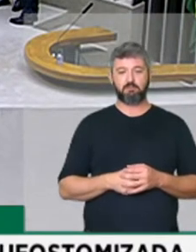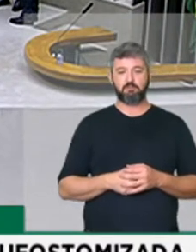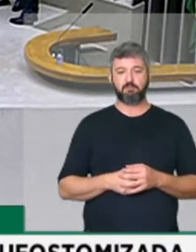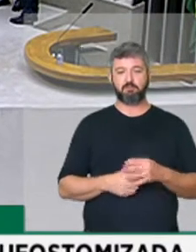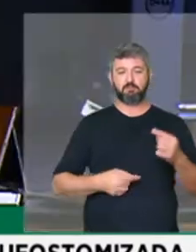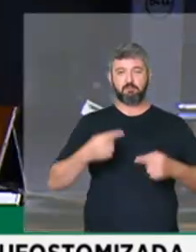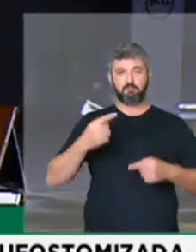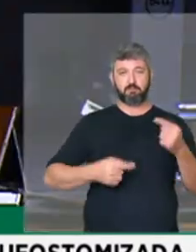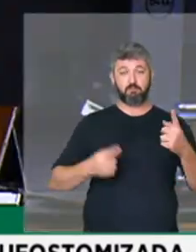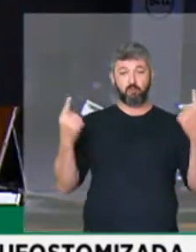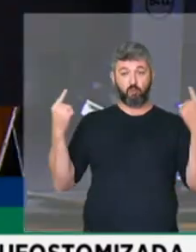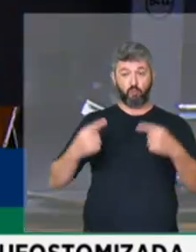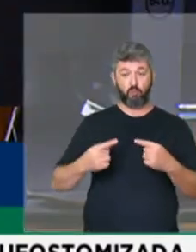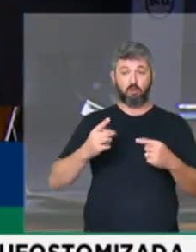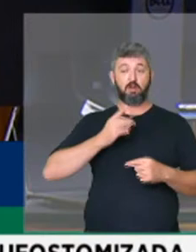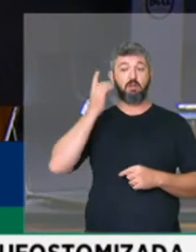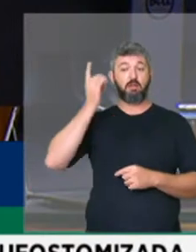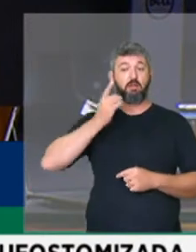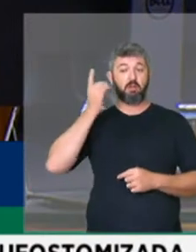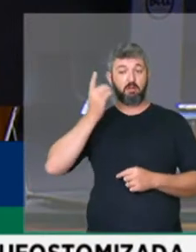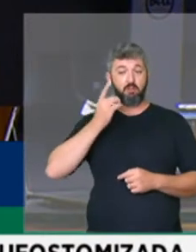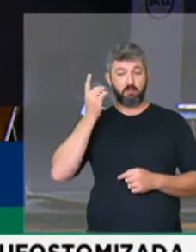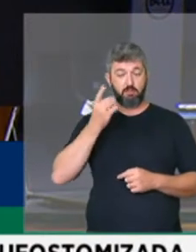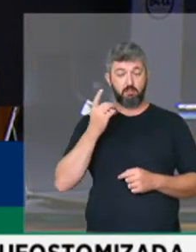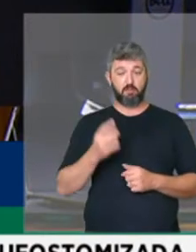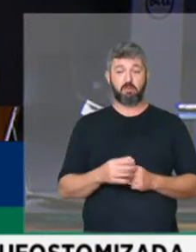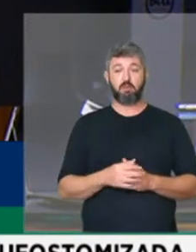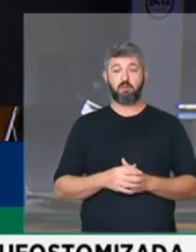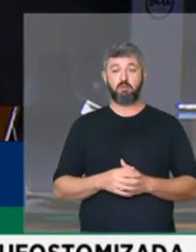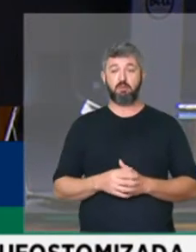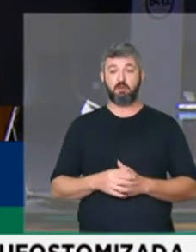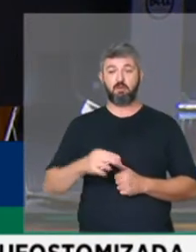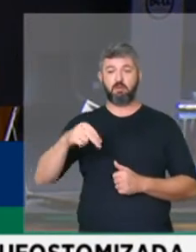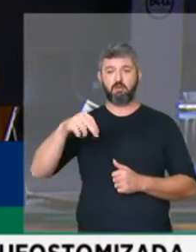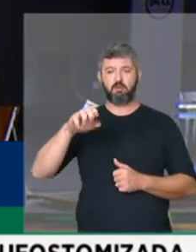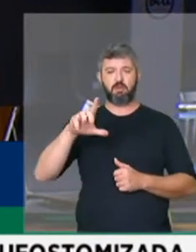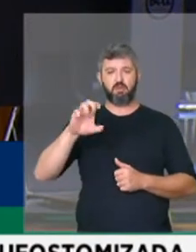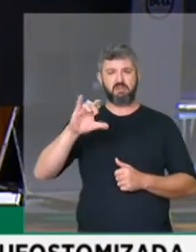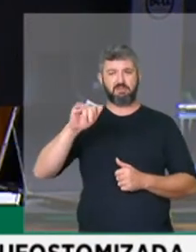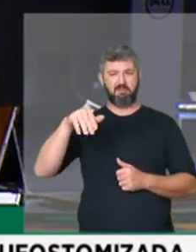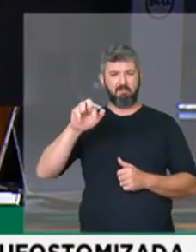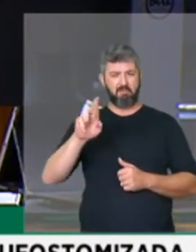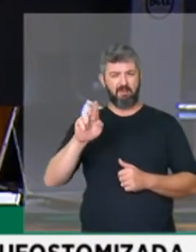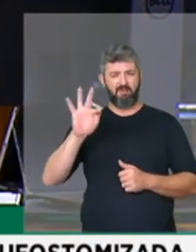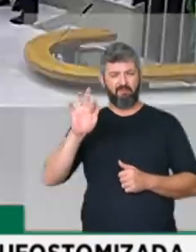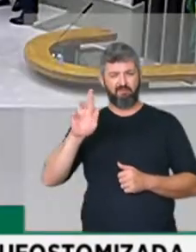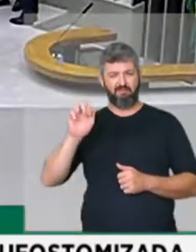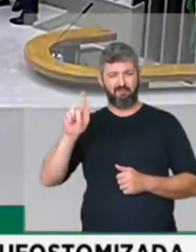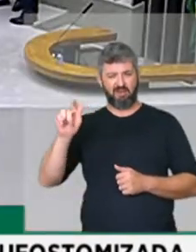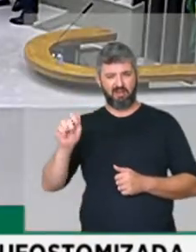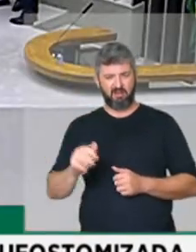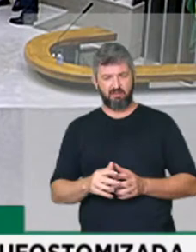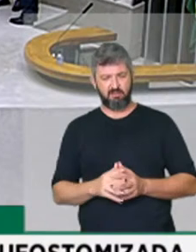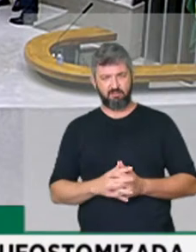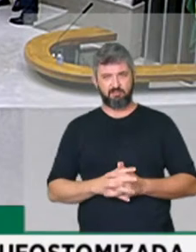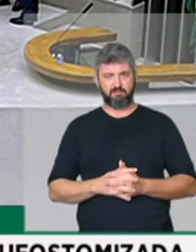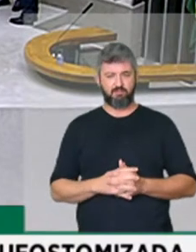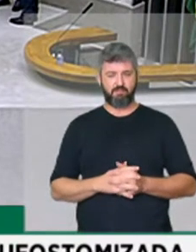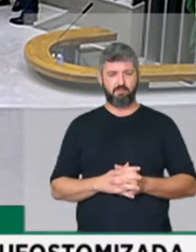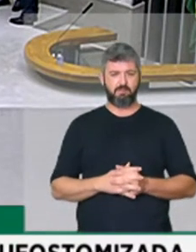NACIONAL DA CRIANÇA TRAQUEOSTOMIZADA. DIA 18 DE FEVEREIRO. -- [PRESIDENTE]: PARA